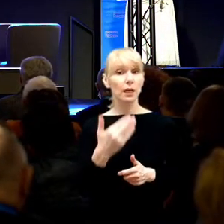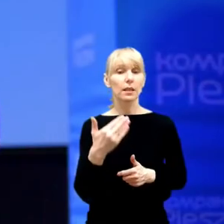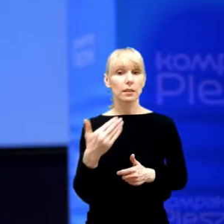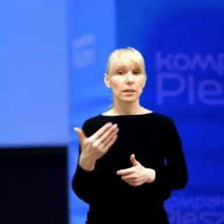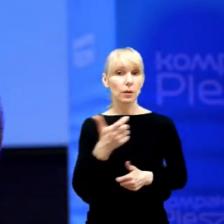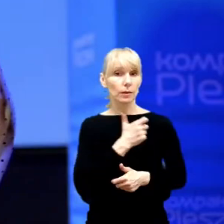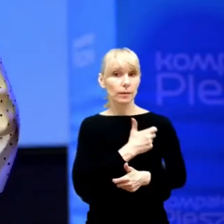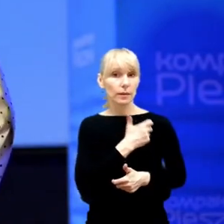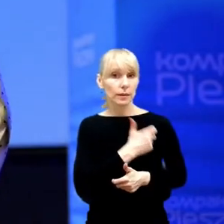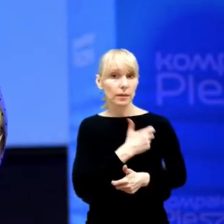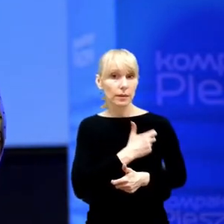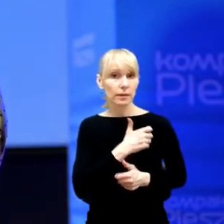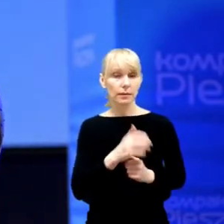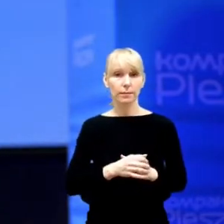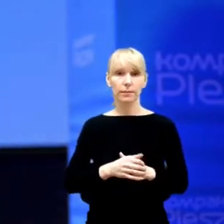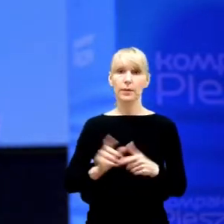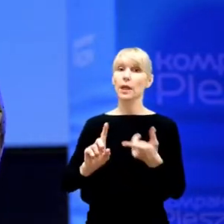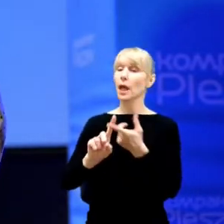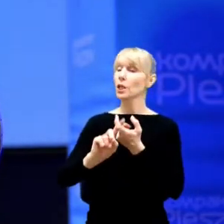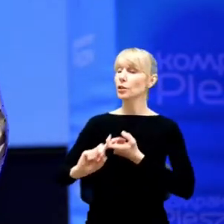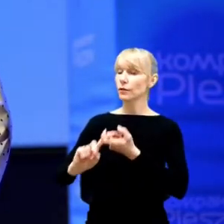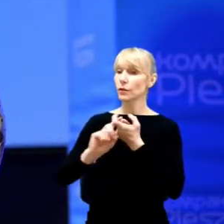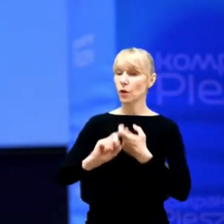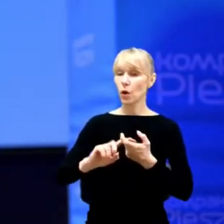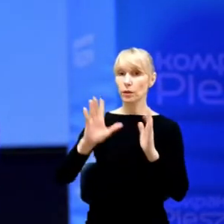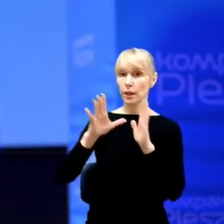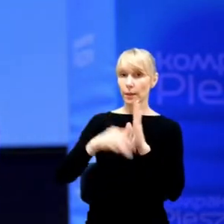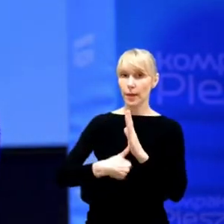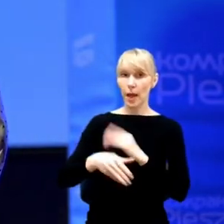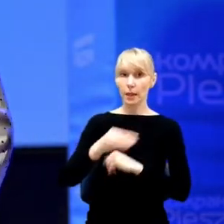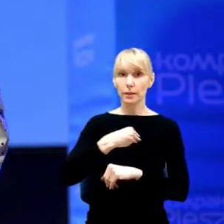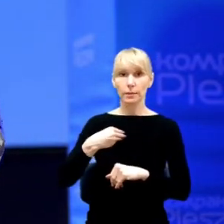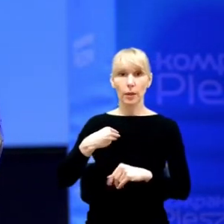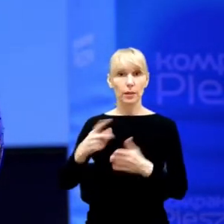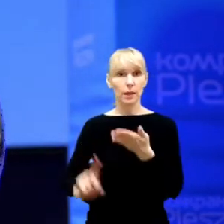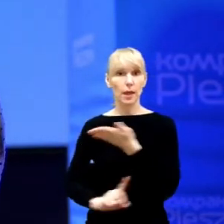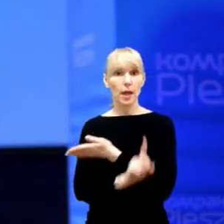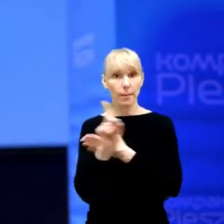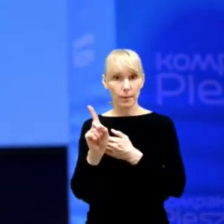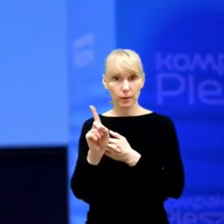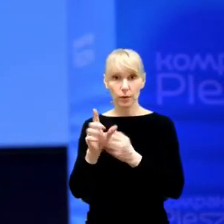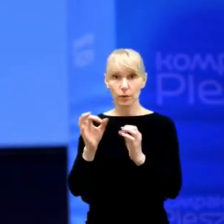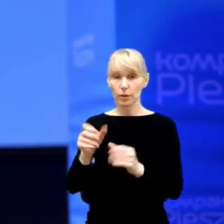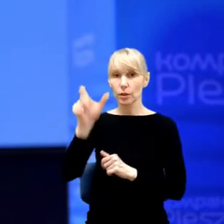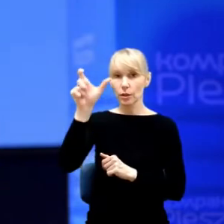Związek Miast Polskich reprezentuje dziś ekspert Ryszard Grobelny,